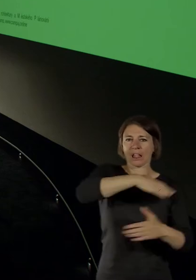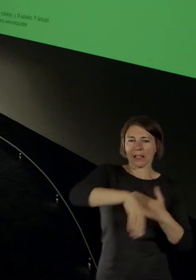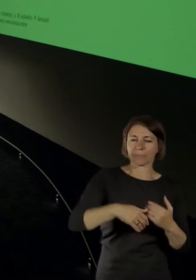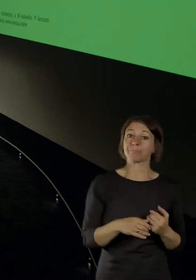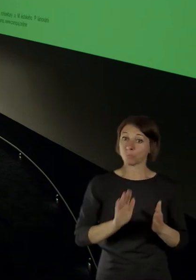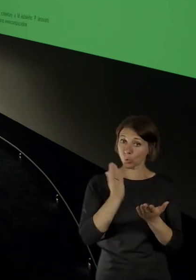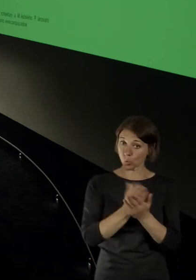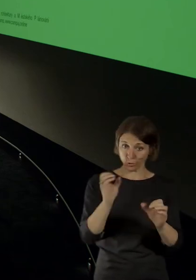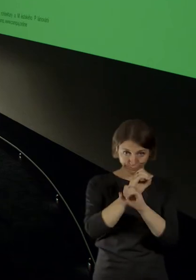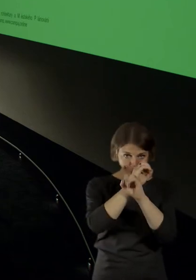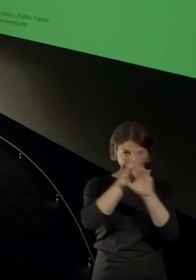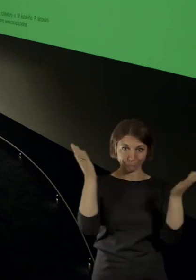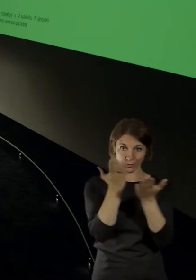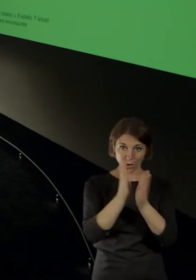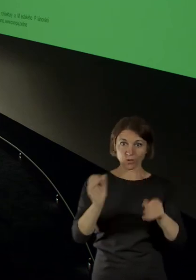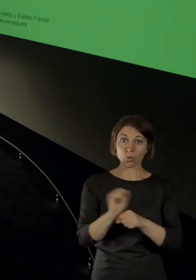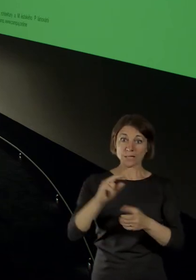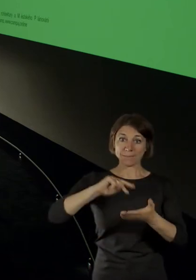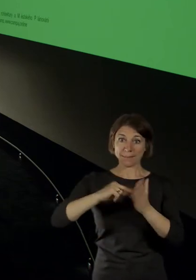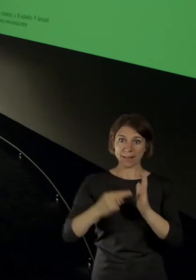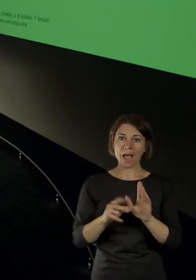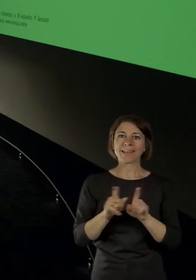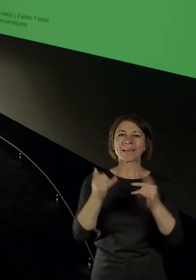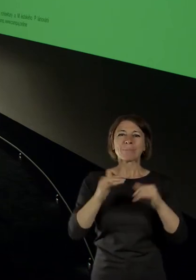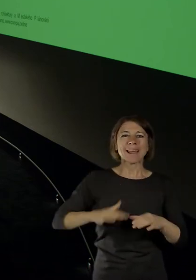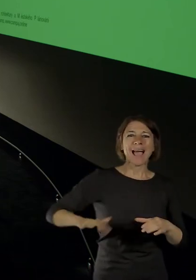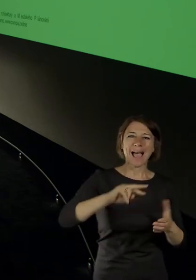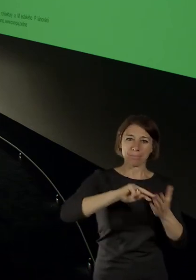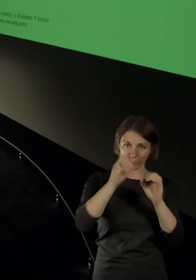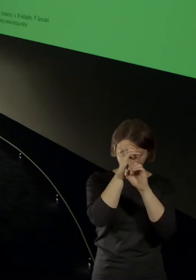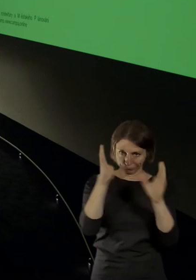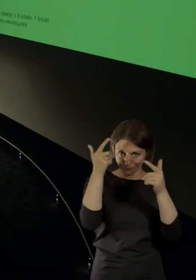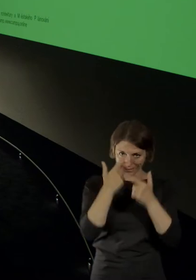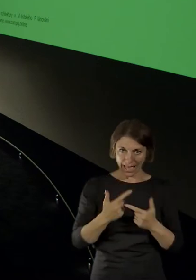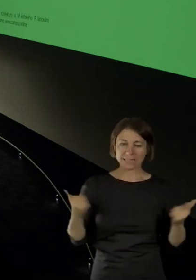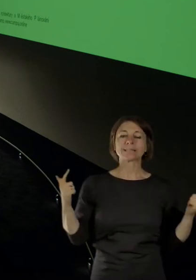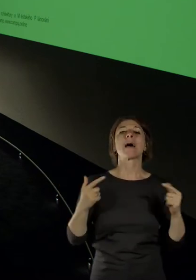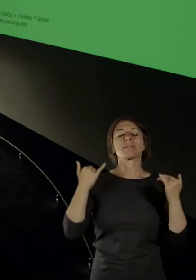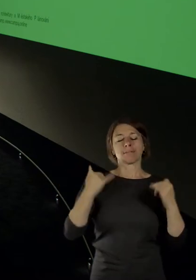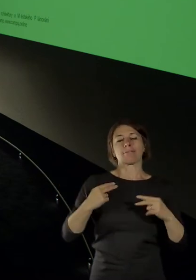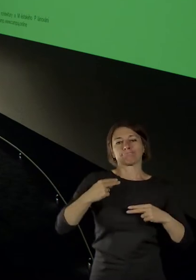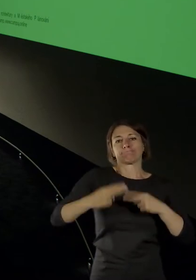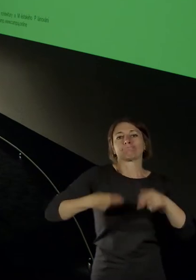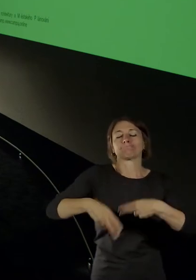Já sem poprosím Jirku Deyla z kanceláře Metropolitního plánování, který s vámi trávil spoustu času na veřejném projednání. Ahoj Jirko.